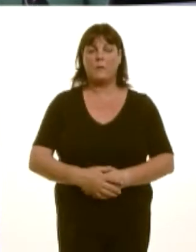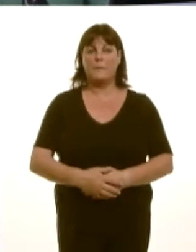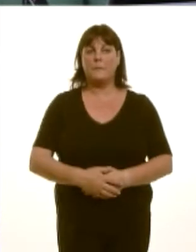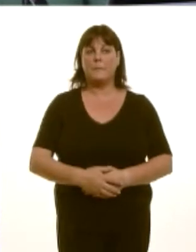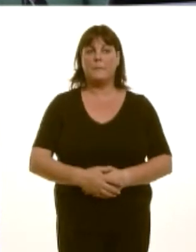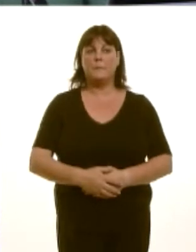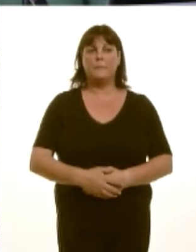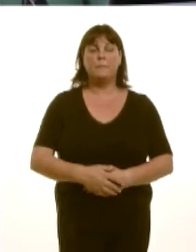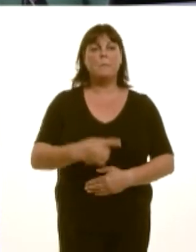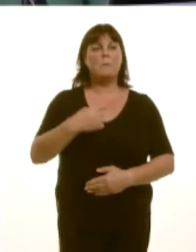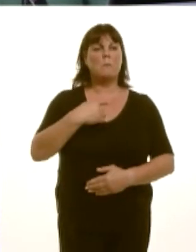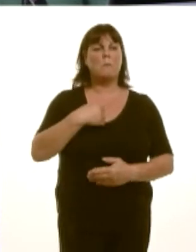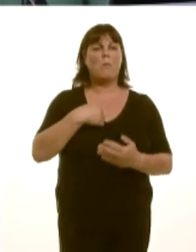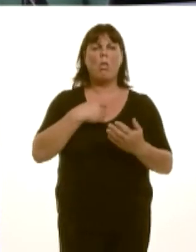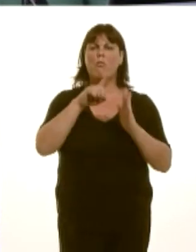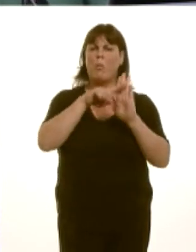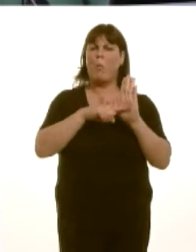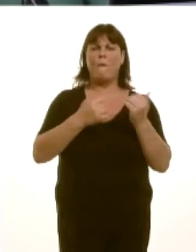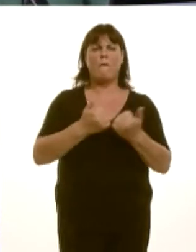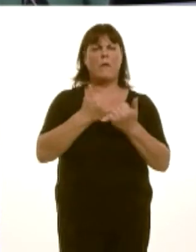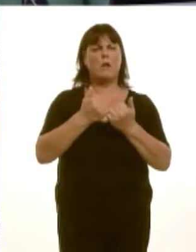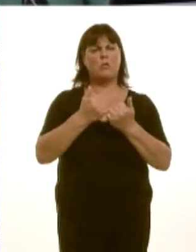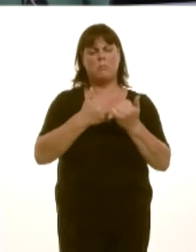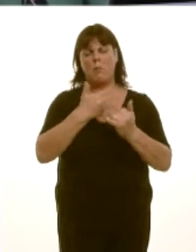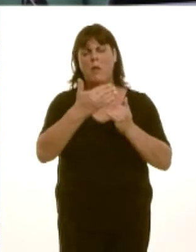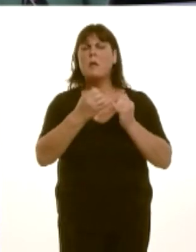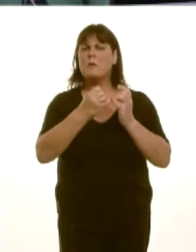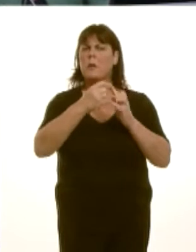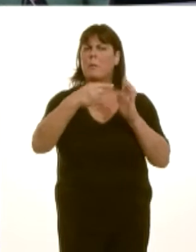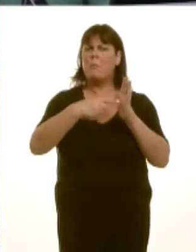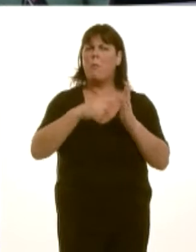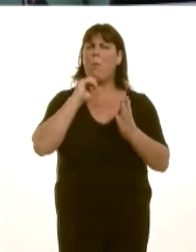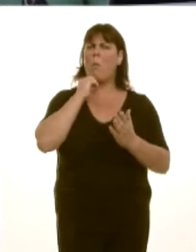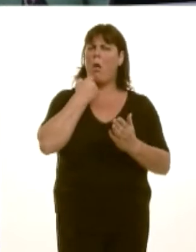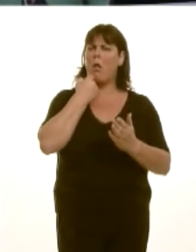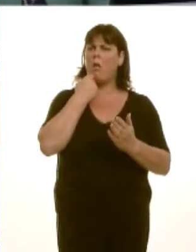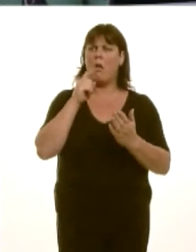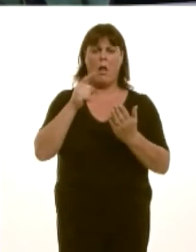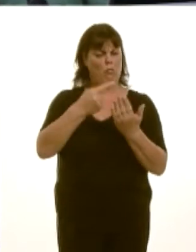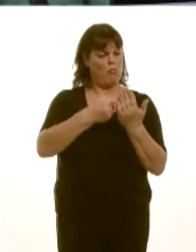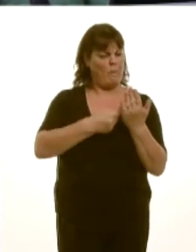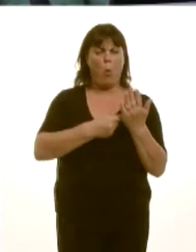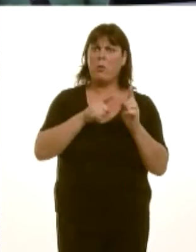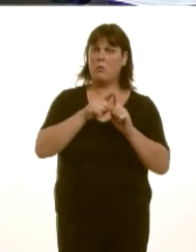Cymru dros y 12 mis nesaf? OAQ(4)1834(FM) Carwyn Jones: Rydym yn cyflwyno ystod o gamau